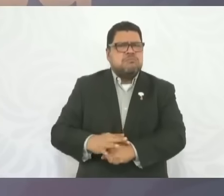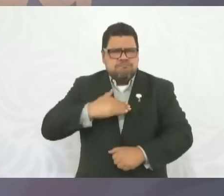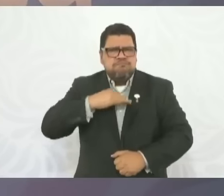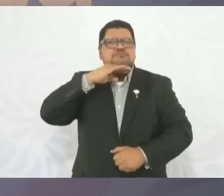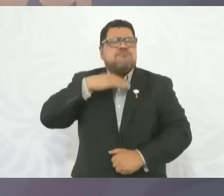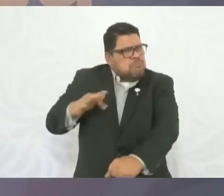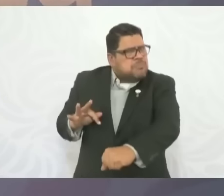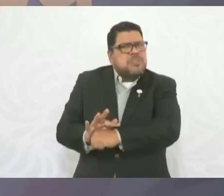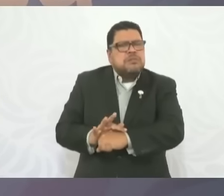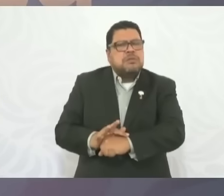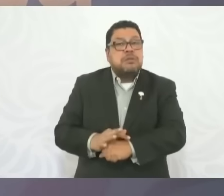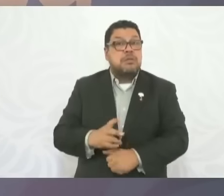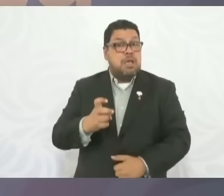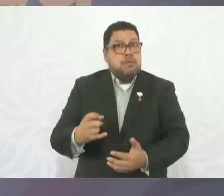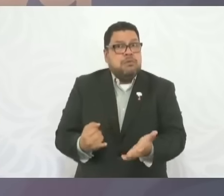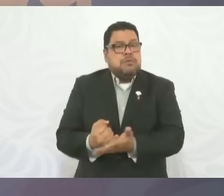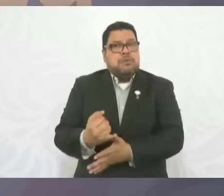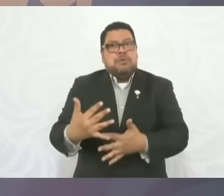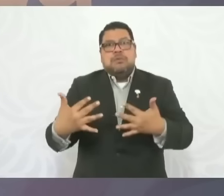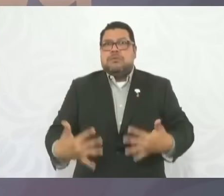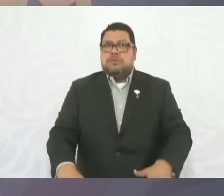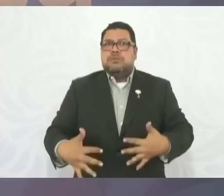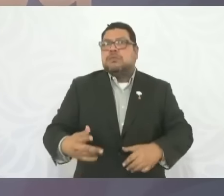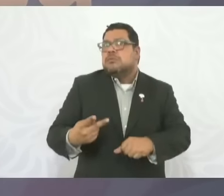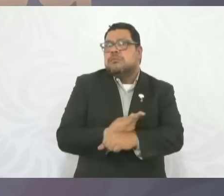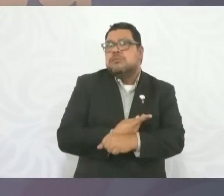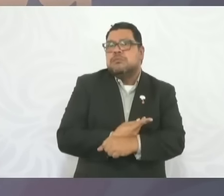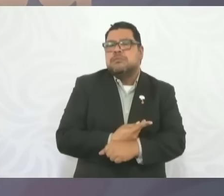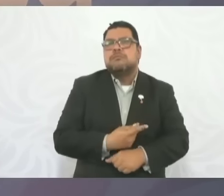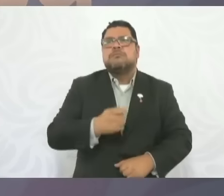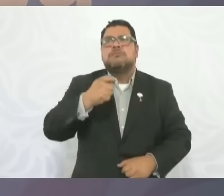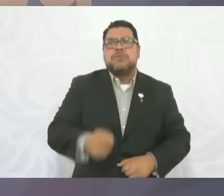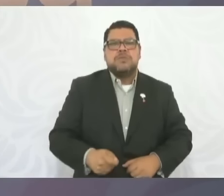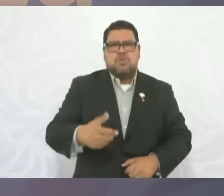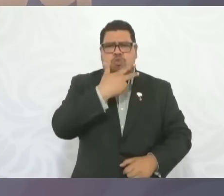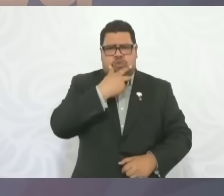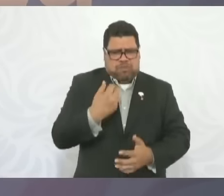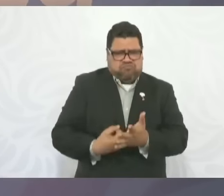de aquella decisión histórica que solo puede tomar un hombre valiente,